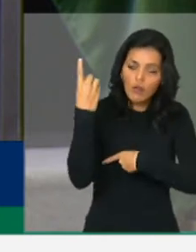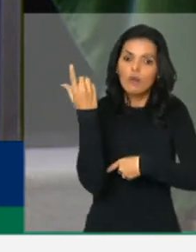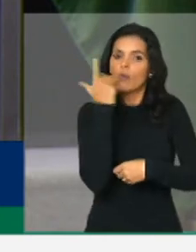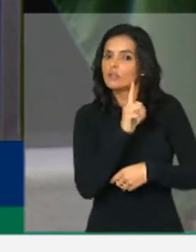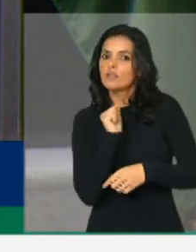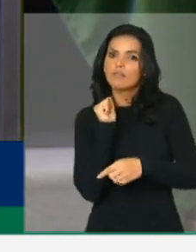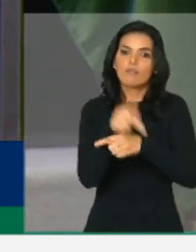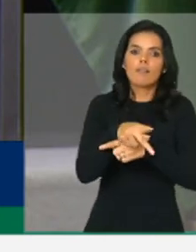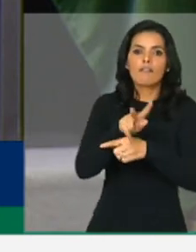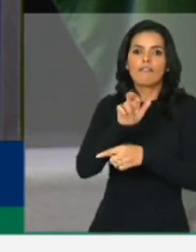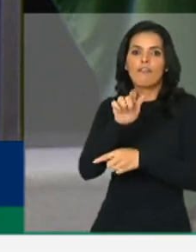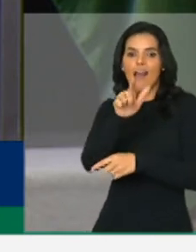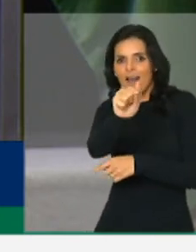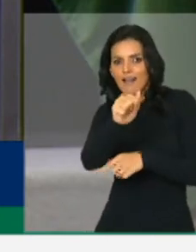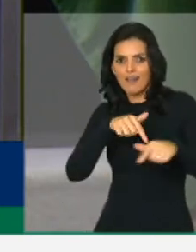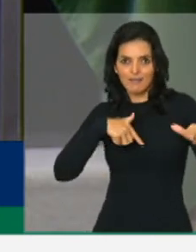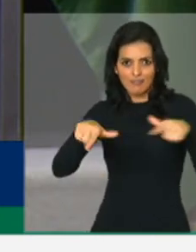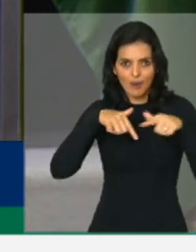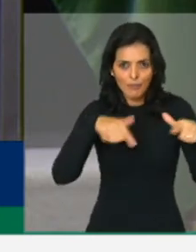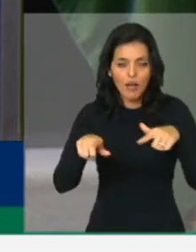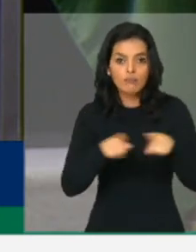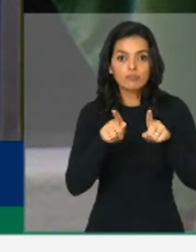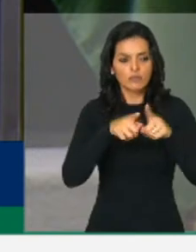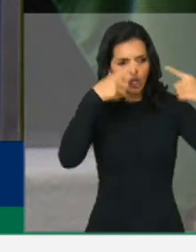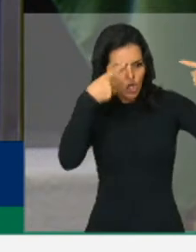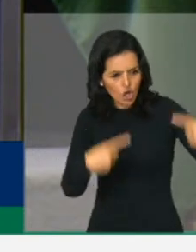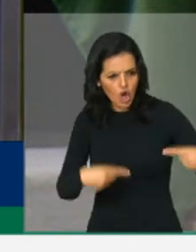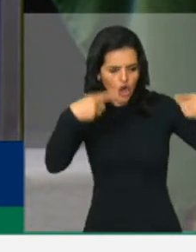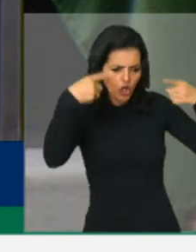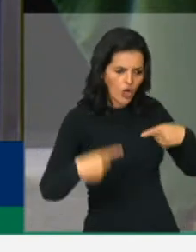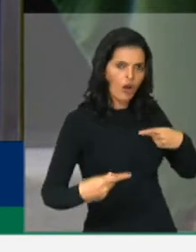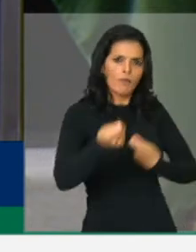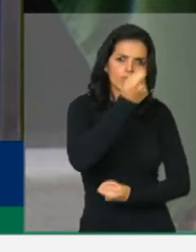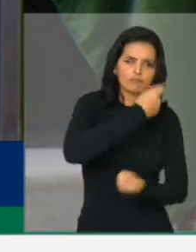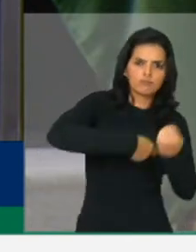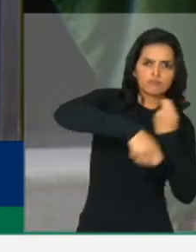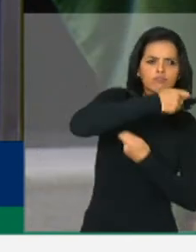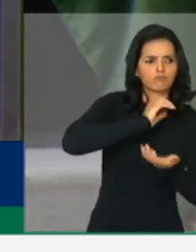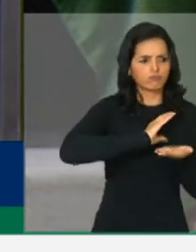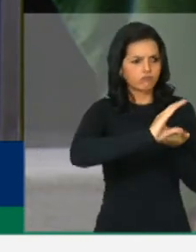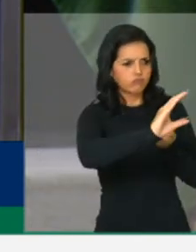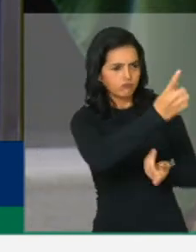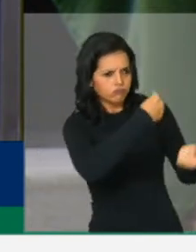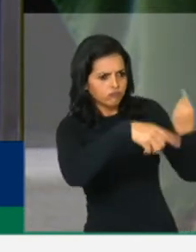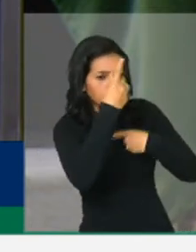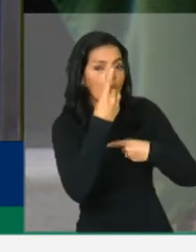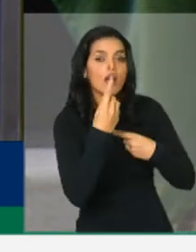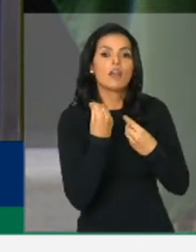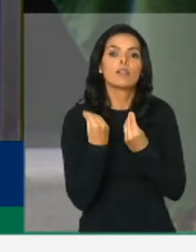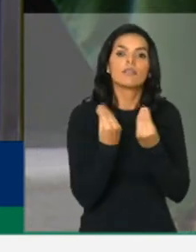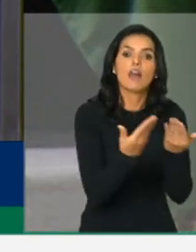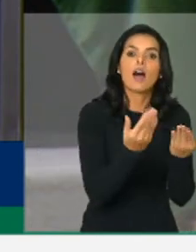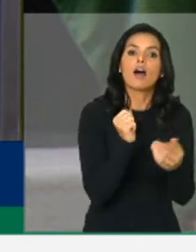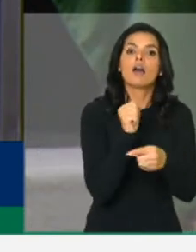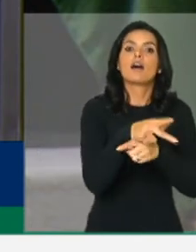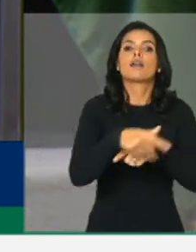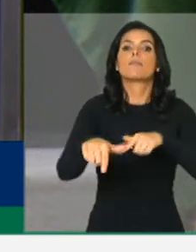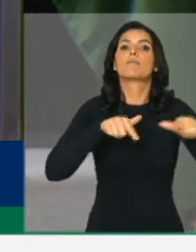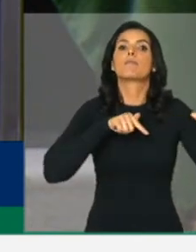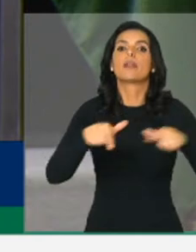O DEBATE DA NECESSIDADE DO SOERGUIMENTO DA QUESTÃO DA COMPATIBILIDADE, DA CONVIVÊNCIA DO HOMEM COM A FLORESTA, PRINCIPALMENTE NA AMAZÔNIA QUE É MANCHETE EM